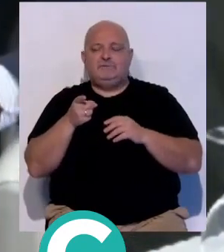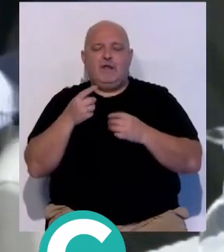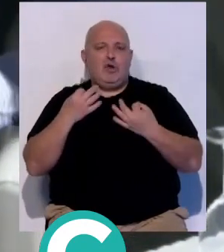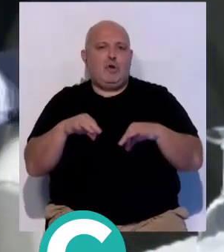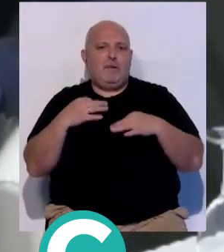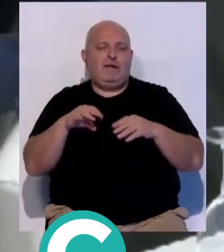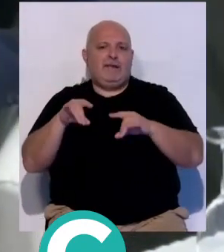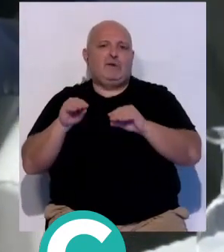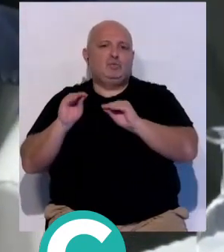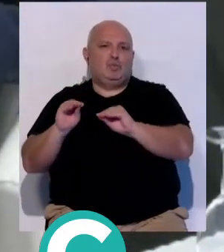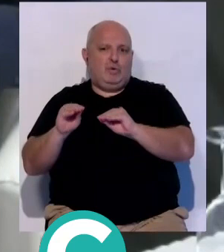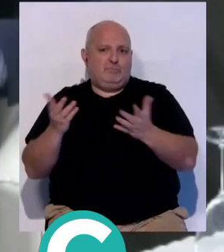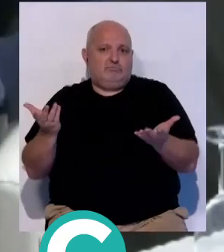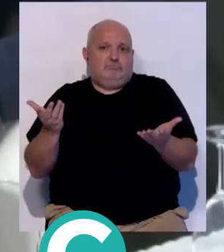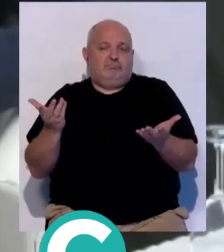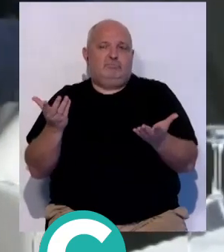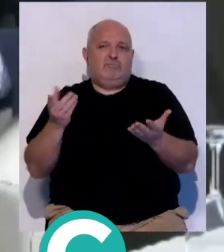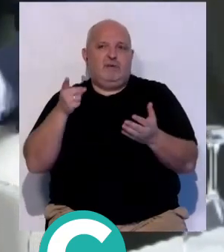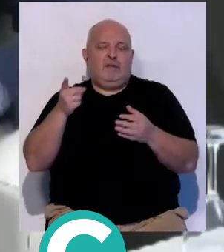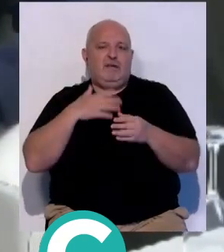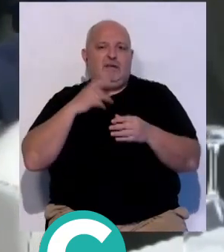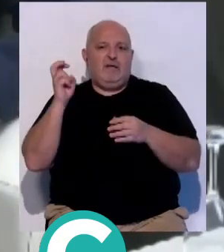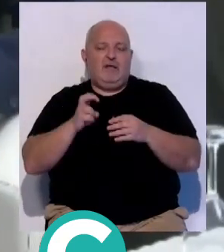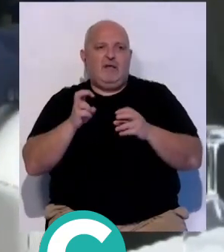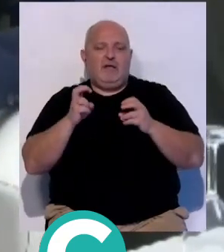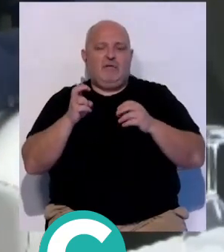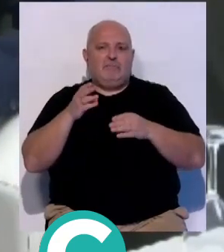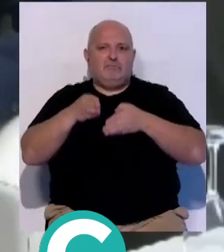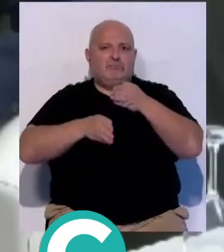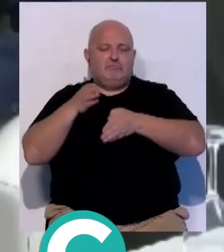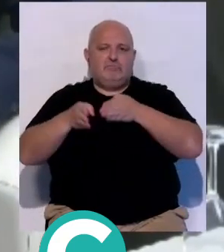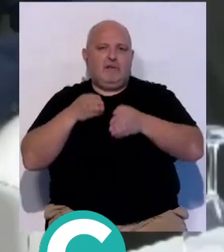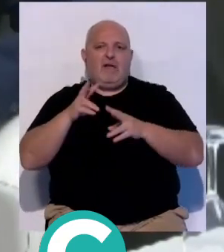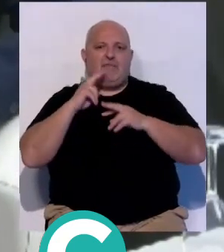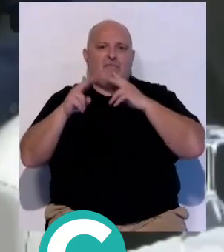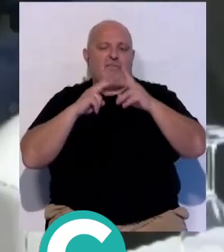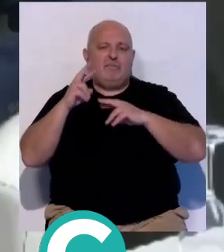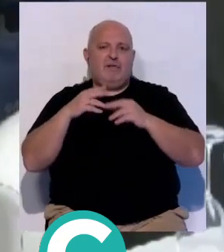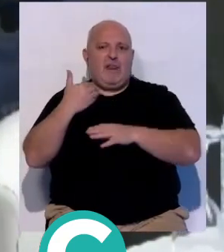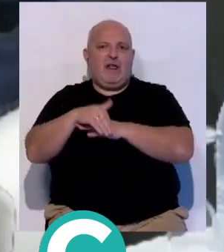en su tierra ellos vienen de desayunar vienen al entrenamiento vienen hablando de por la calle se